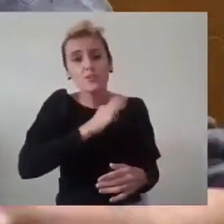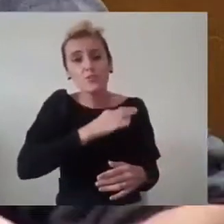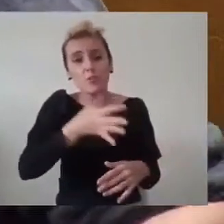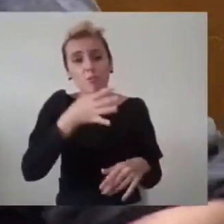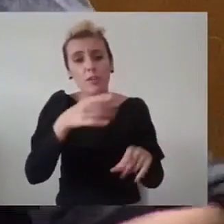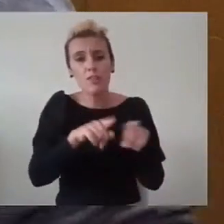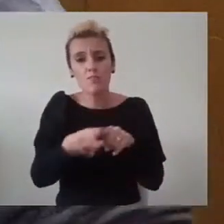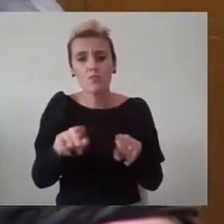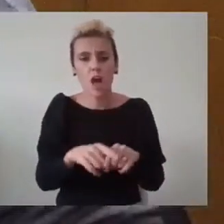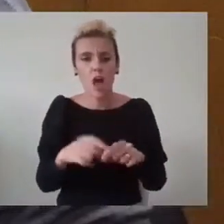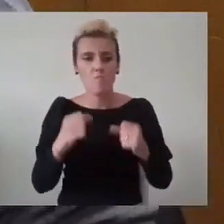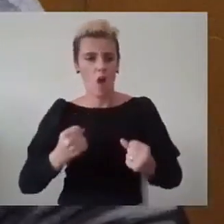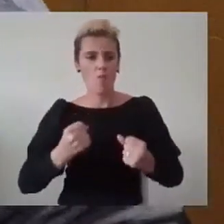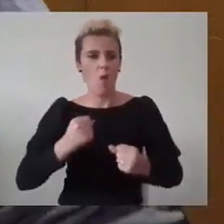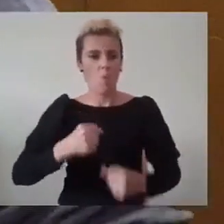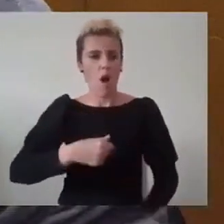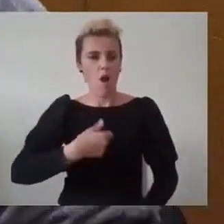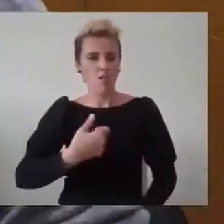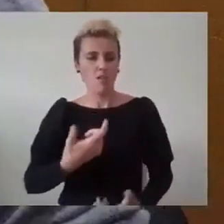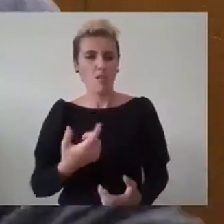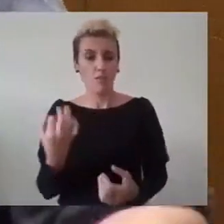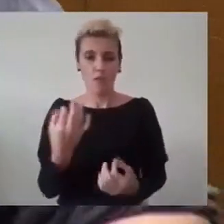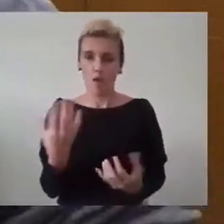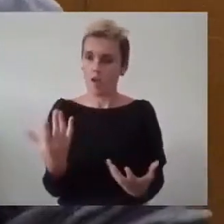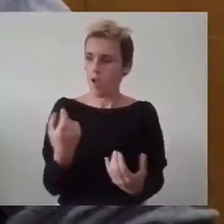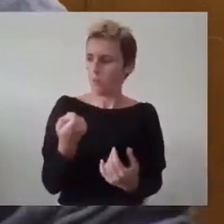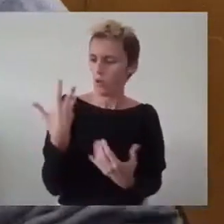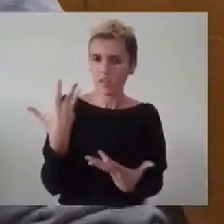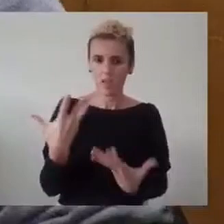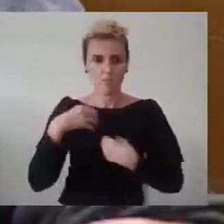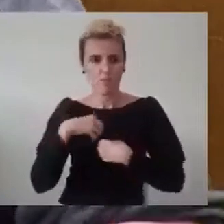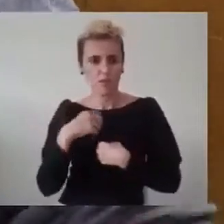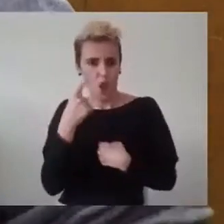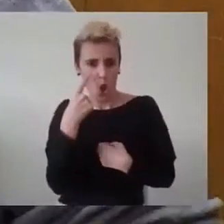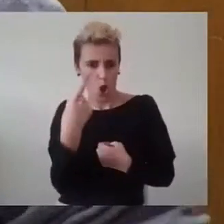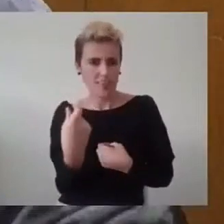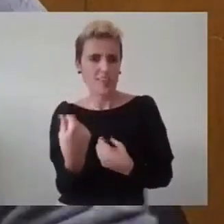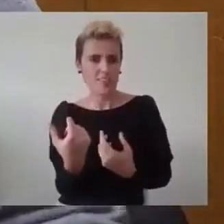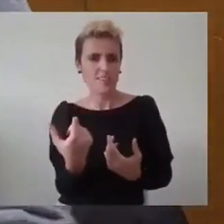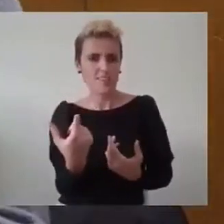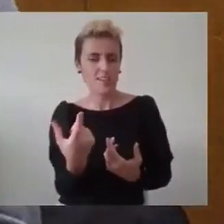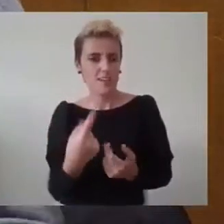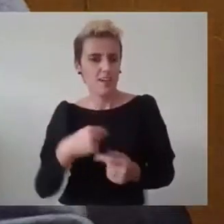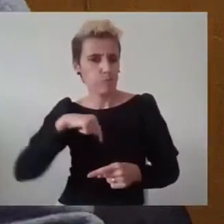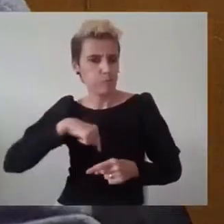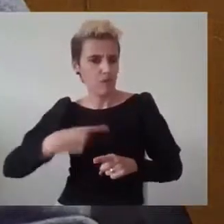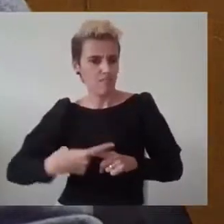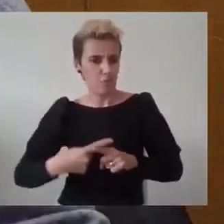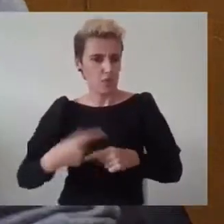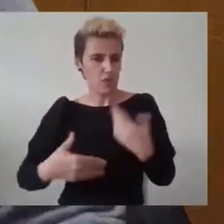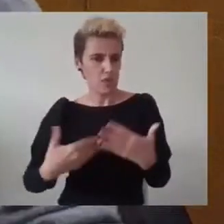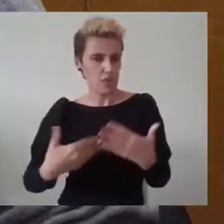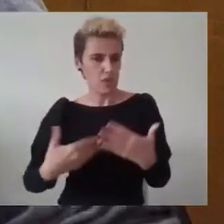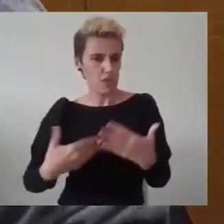parlamentar que adquiriu recentemente, nota-se que há aí uma motivação recente